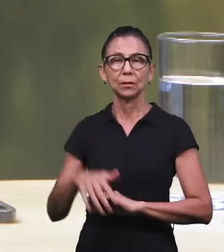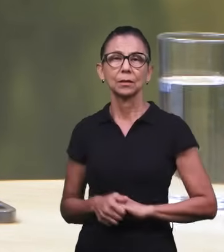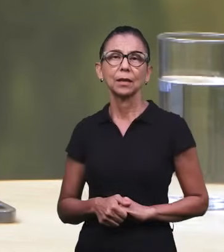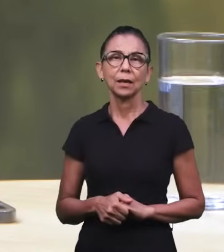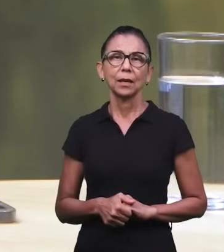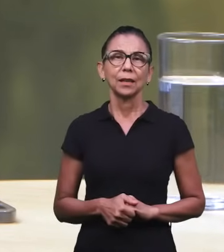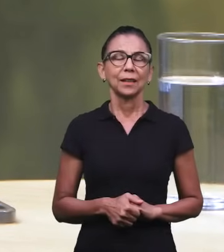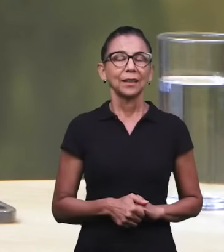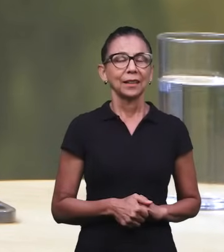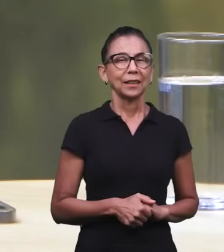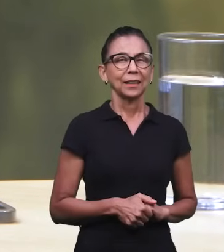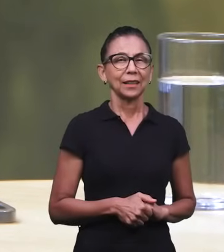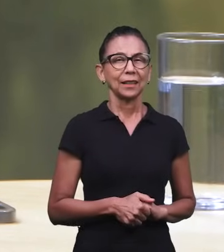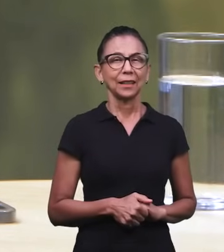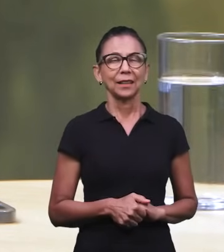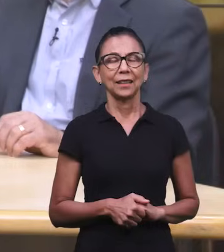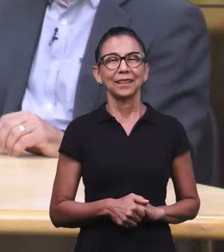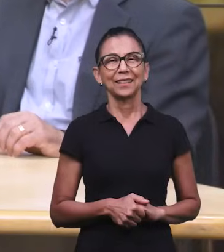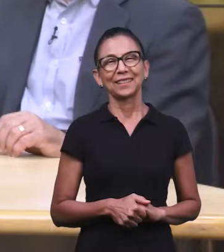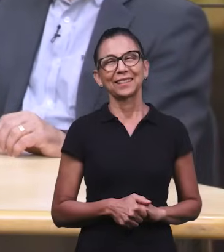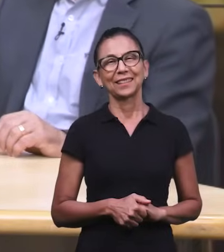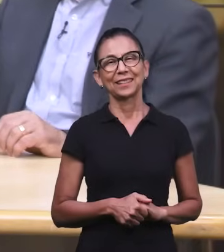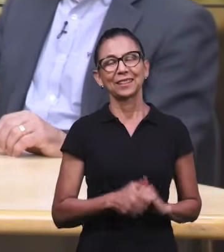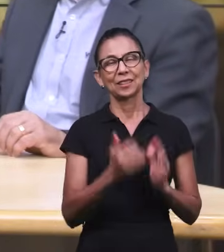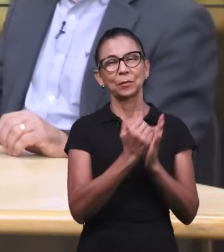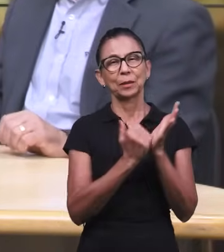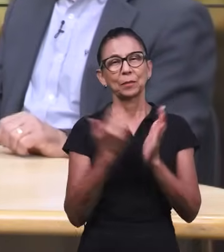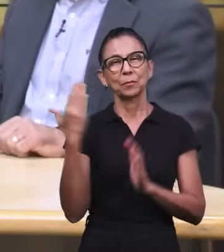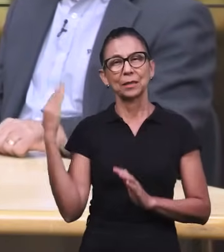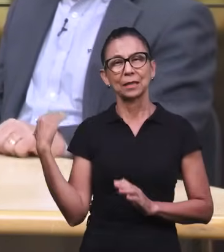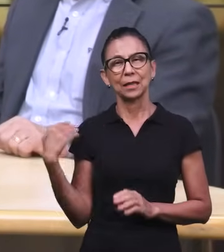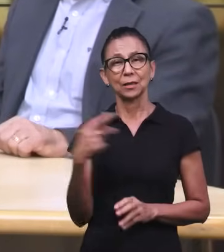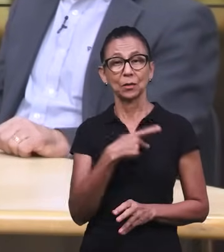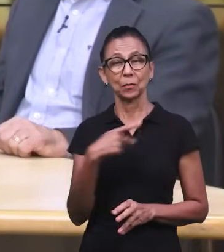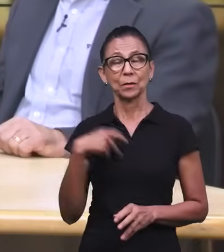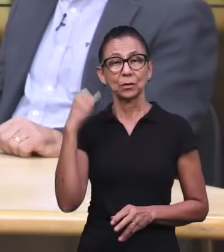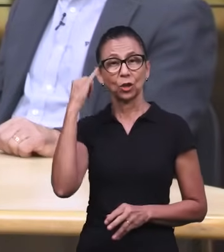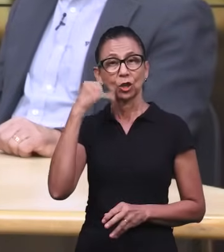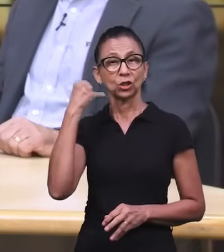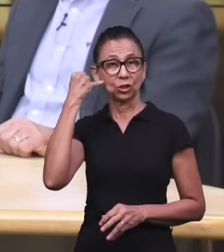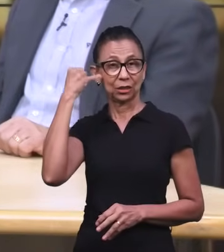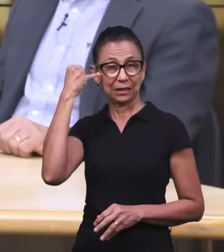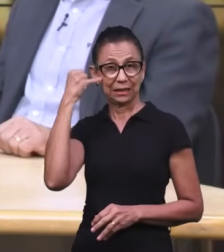ele né estamos sem o Âncora aqui Ancora aqui mas o que é notável só para a fim de recapitulação